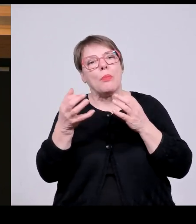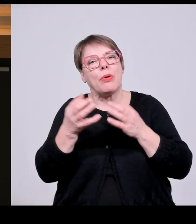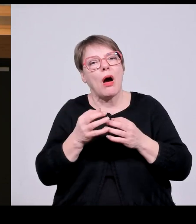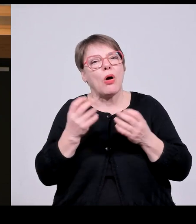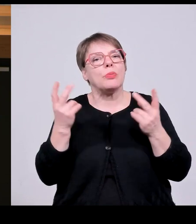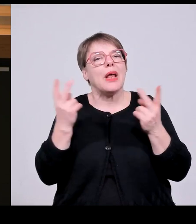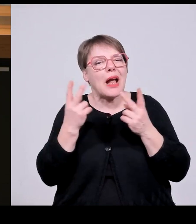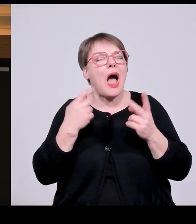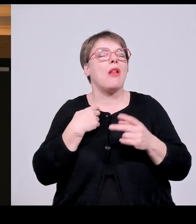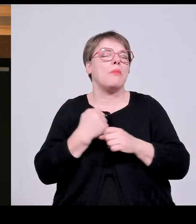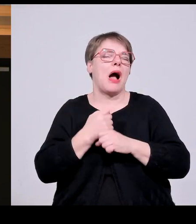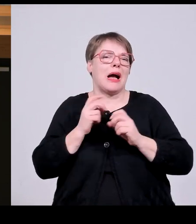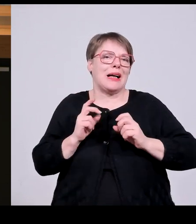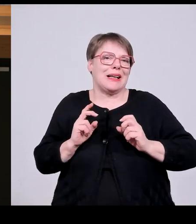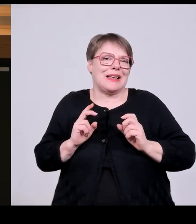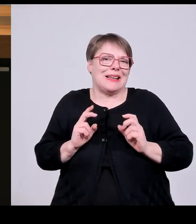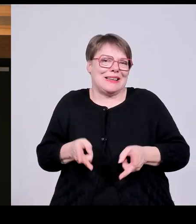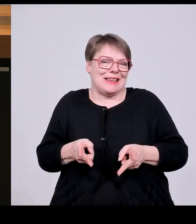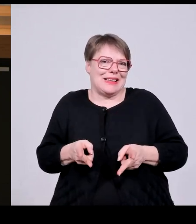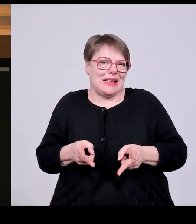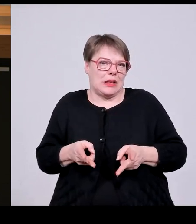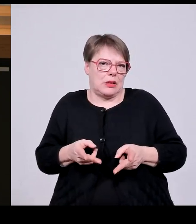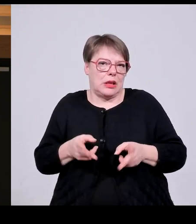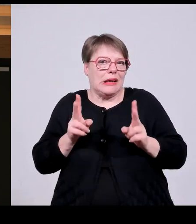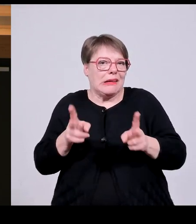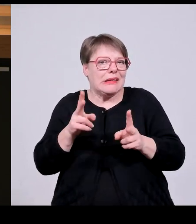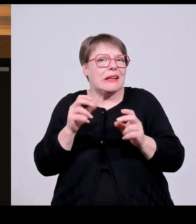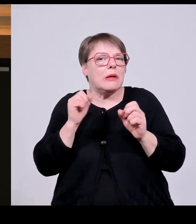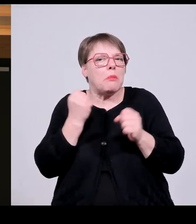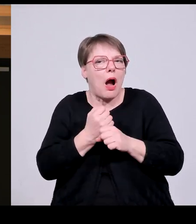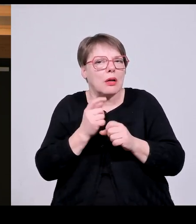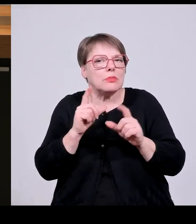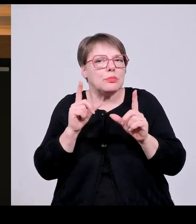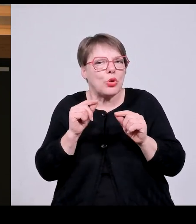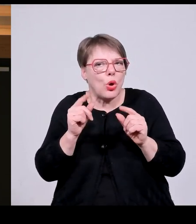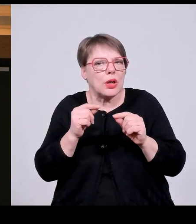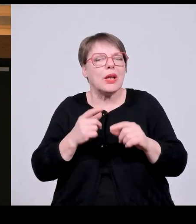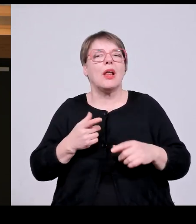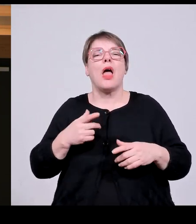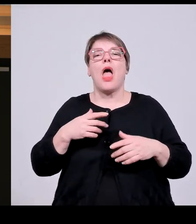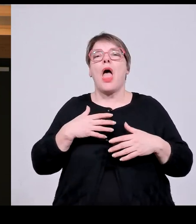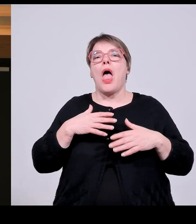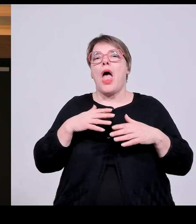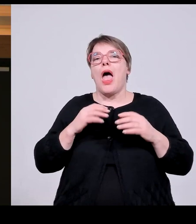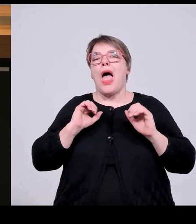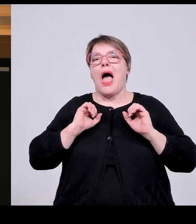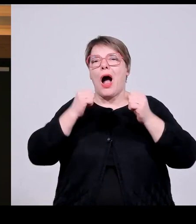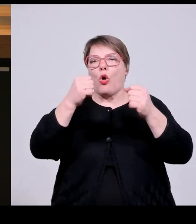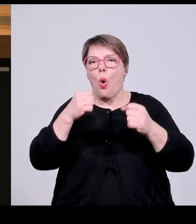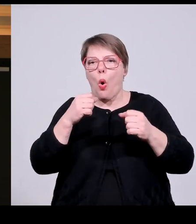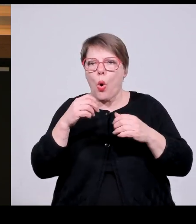Aber ich glaube, es ist richtig, das zu tun, denn wir wollen hier die Berliner Willkommenskultur für junge Menschen